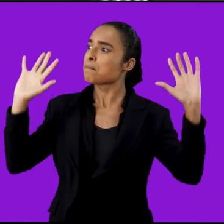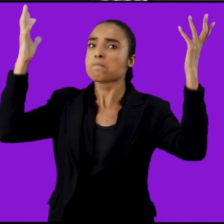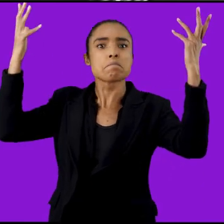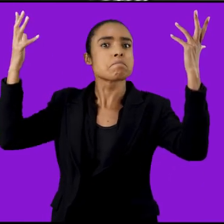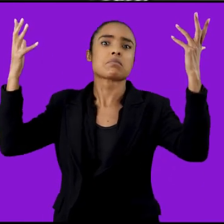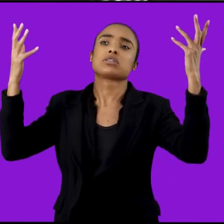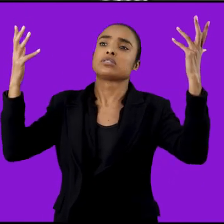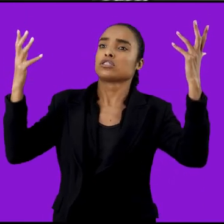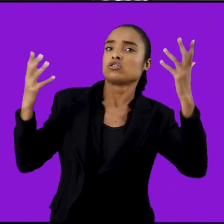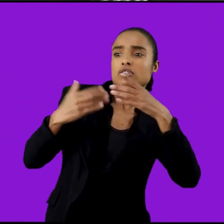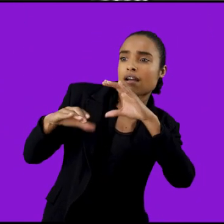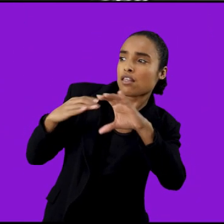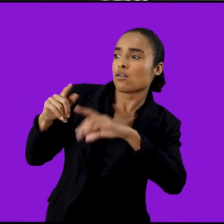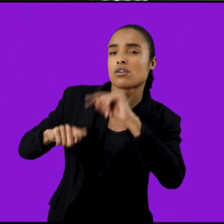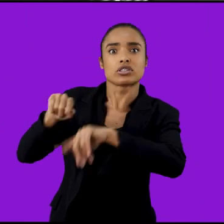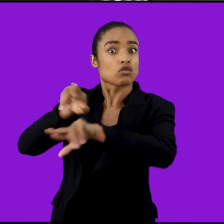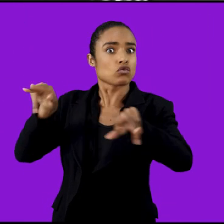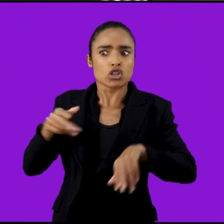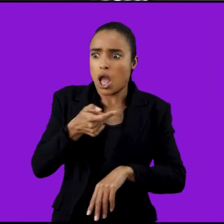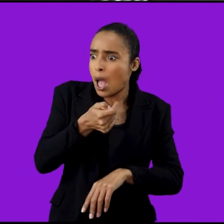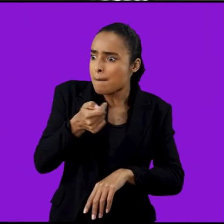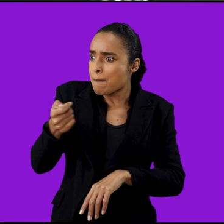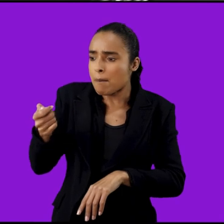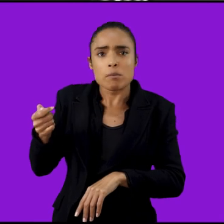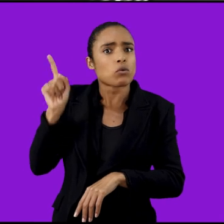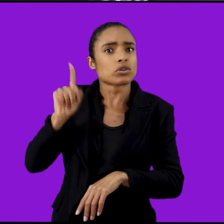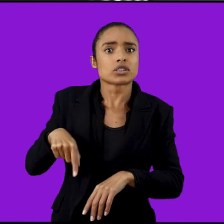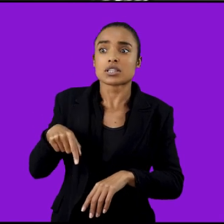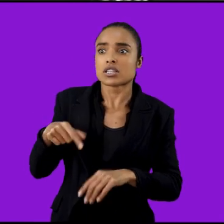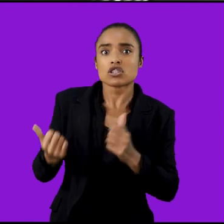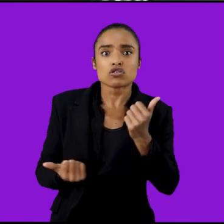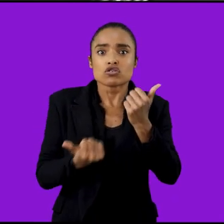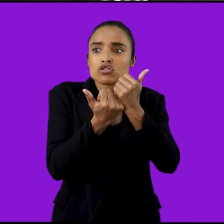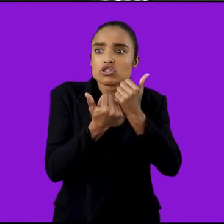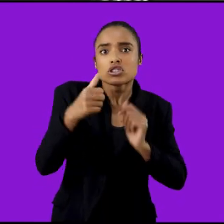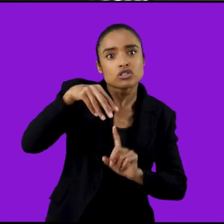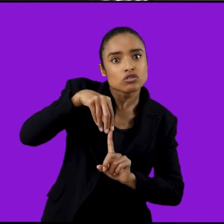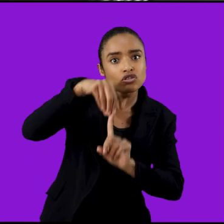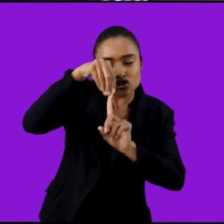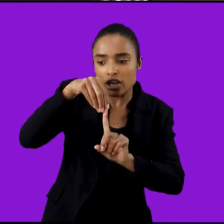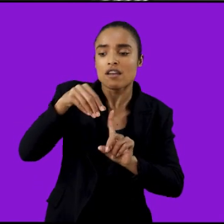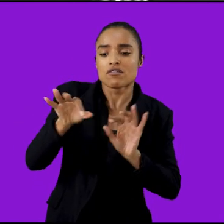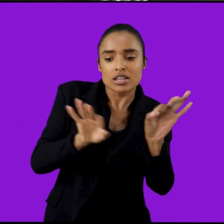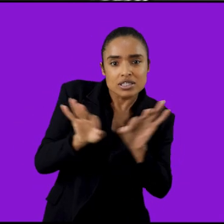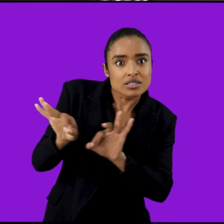parte né? Nessa parte de direção né… E quando você fala, né, de ser chefe. Eu